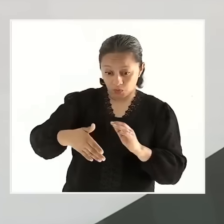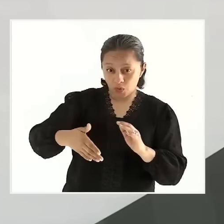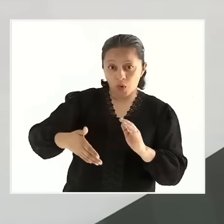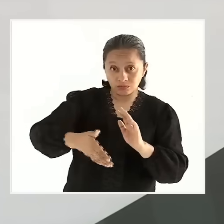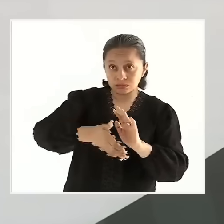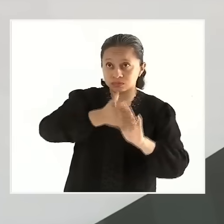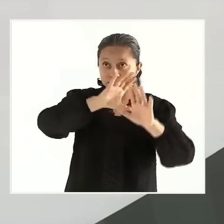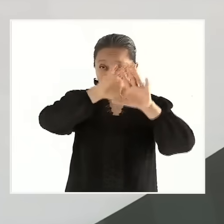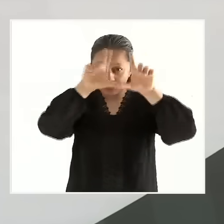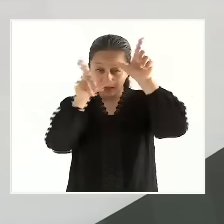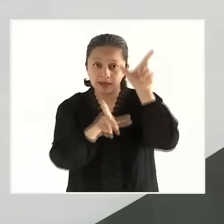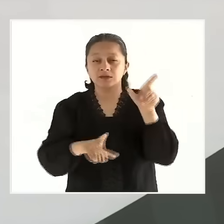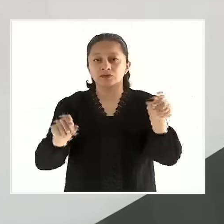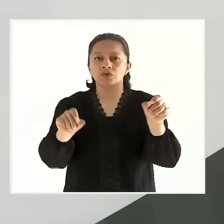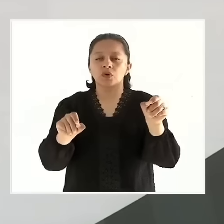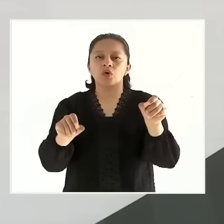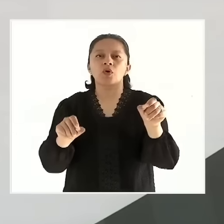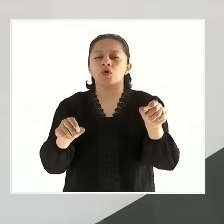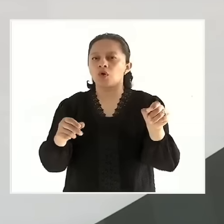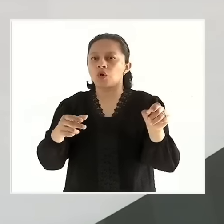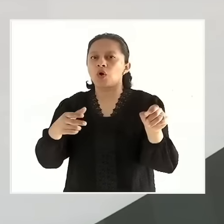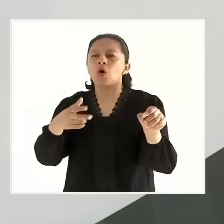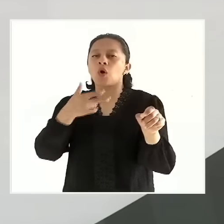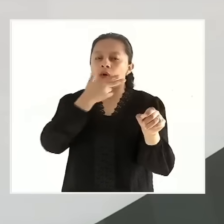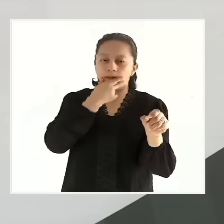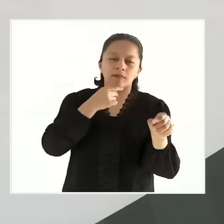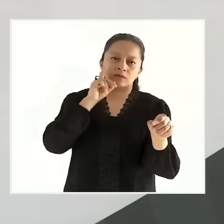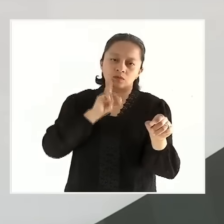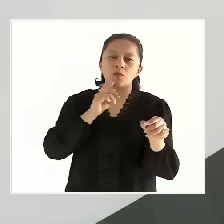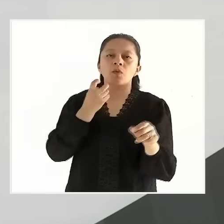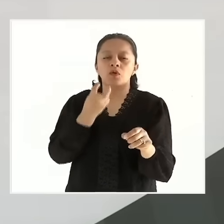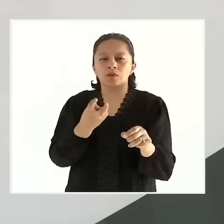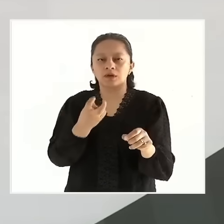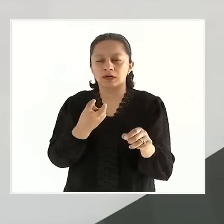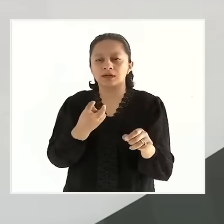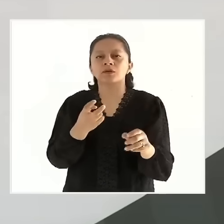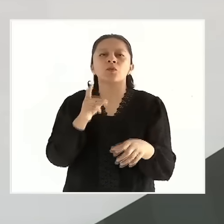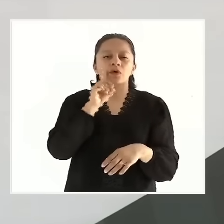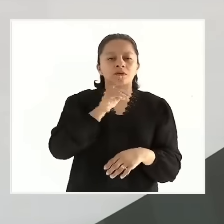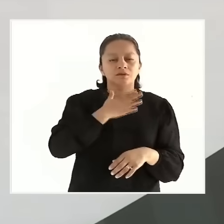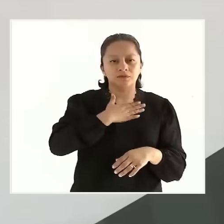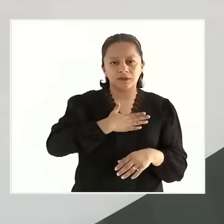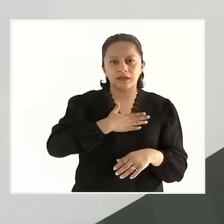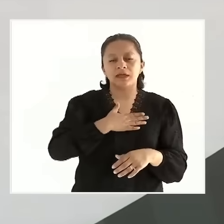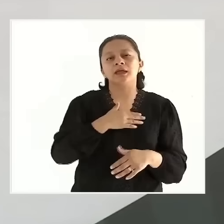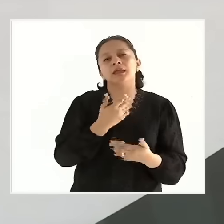patria. Así que ahora hacemos justicia también a las mujeres y vamos a ir nombrando con hombres